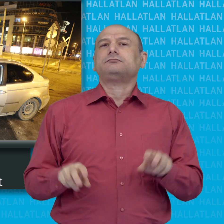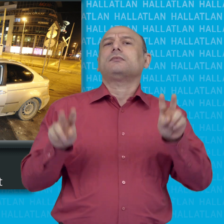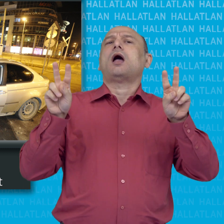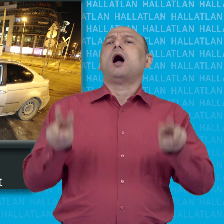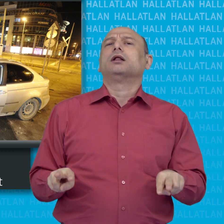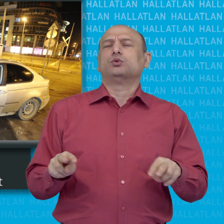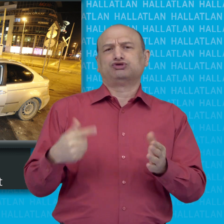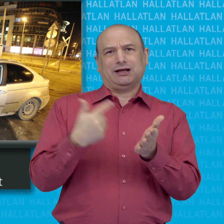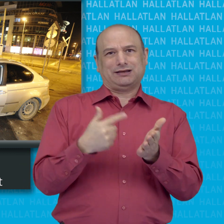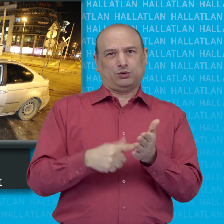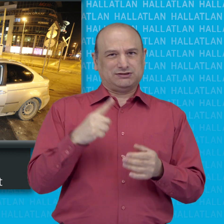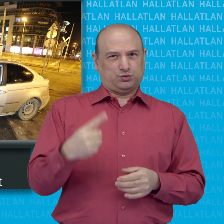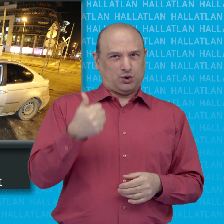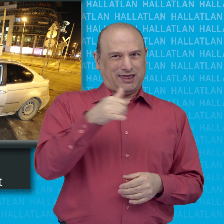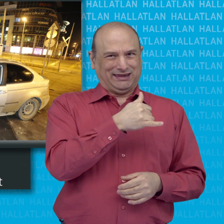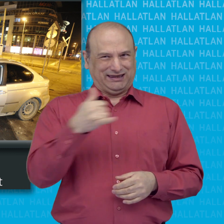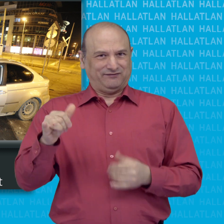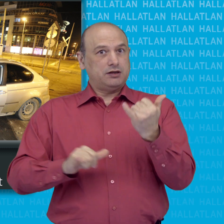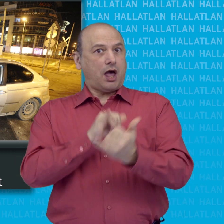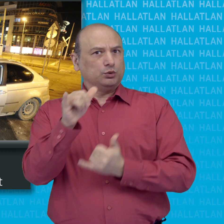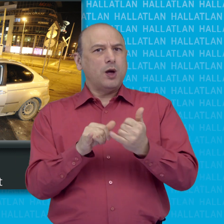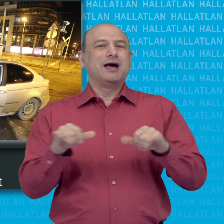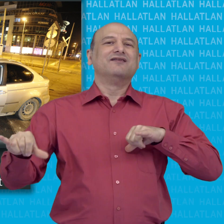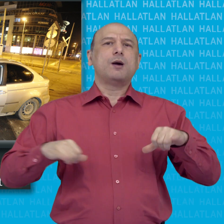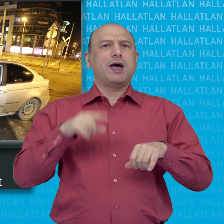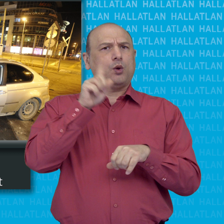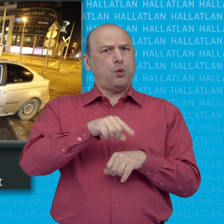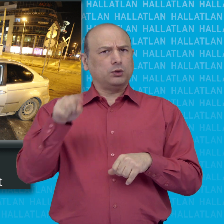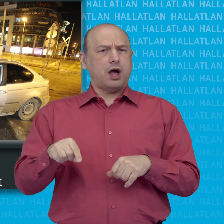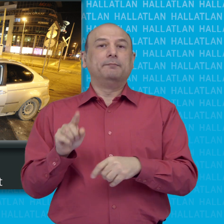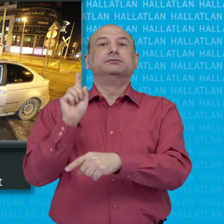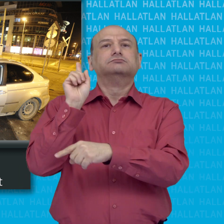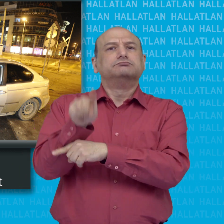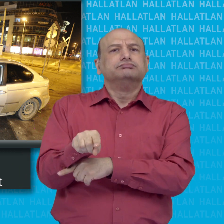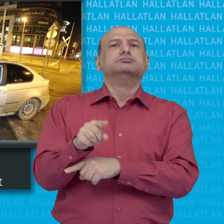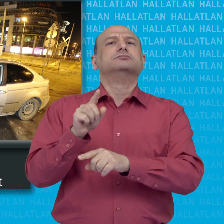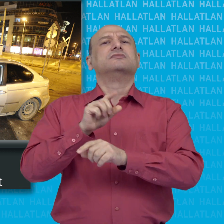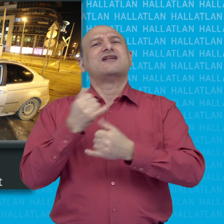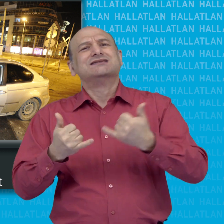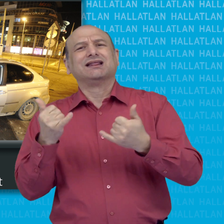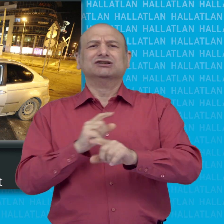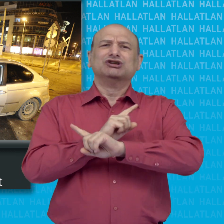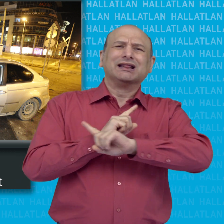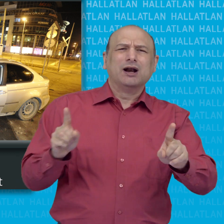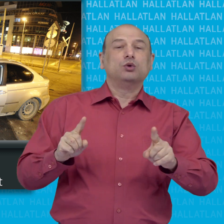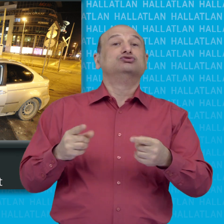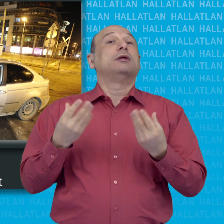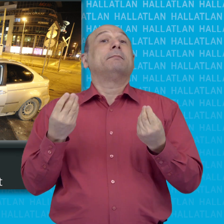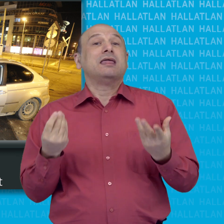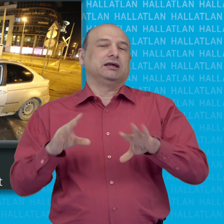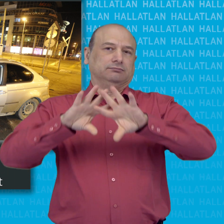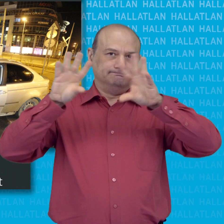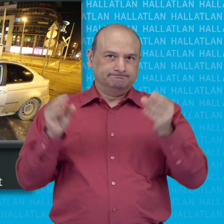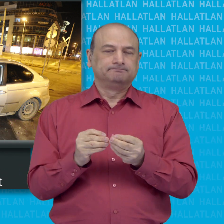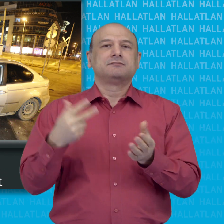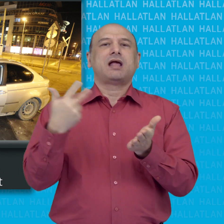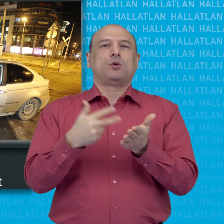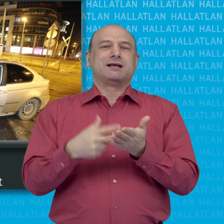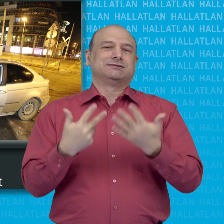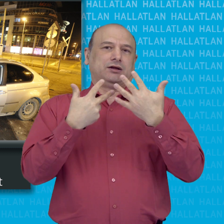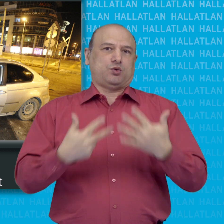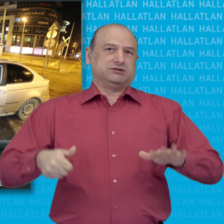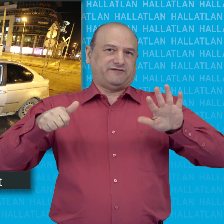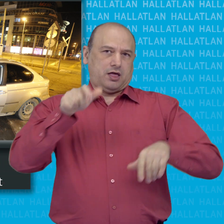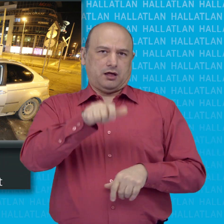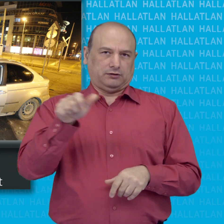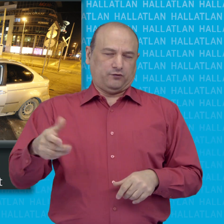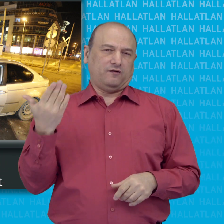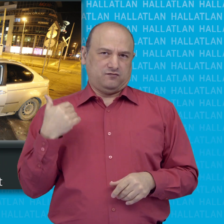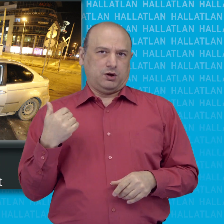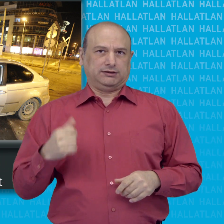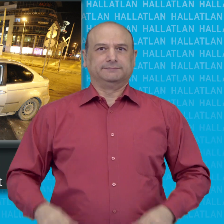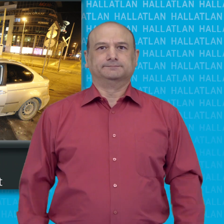A hatóságok összesen 3086 embert tiltottak el a vezetéstől 2021 első két hónapjában.